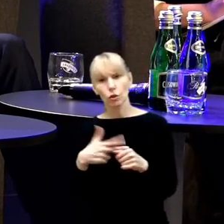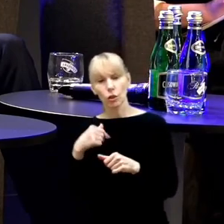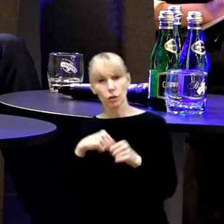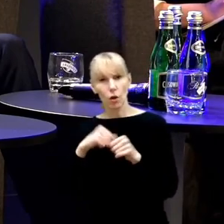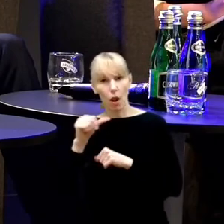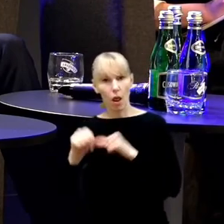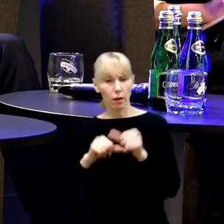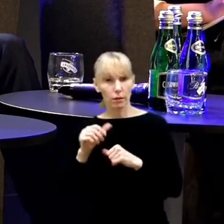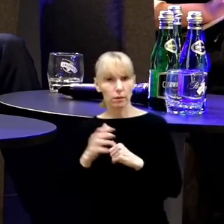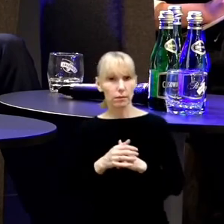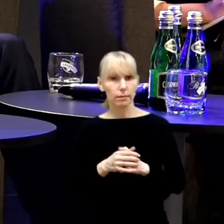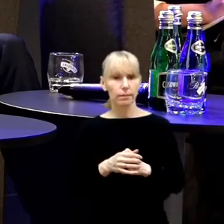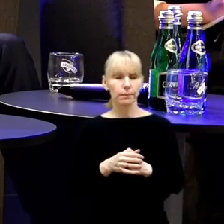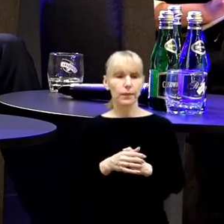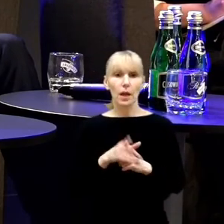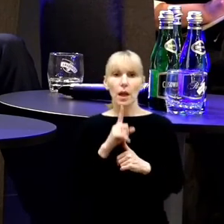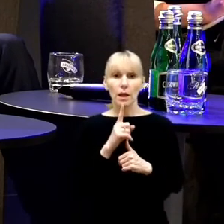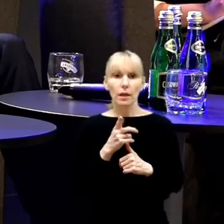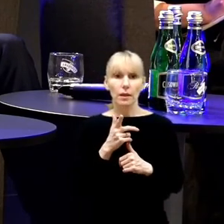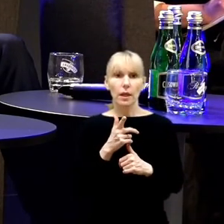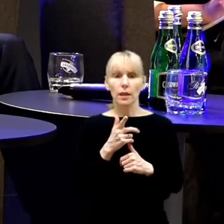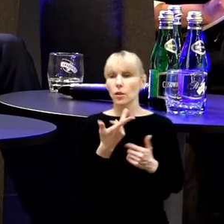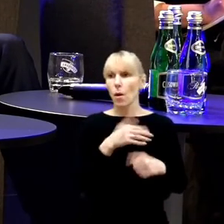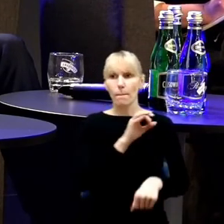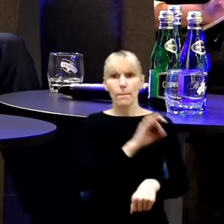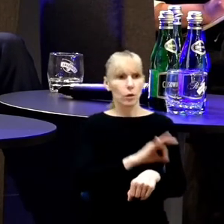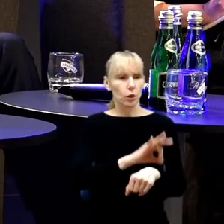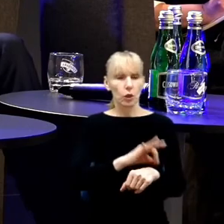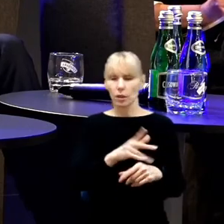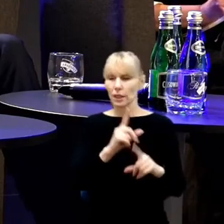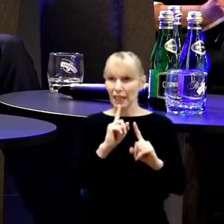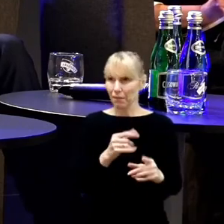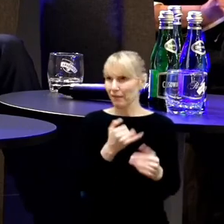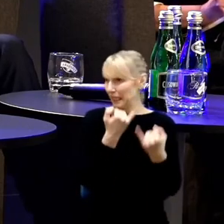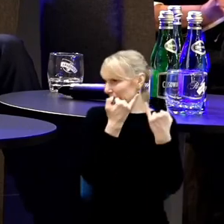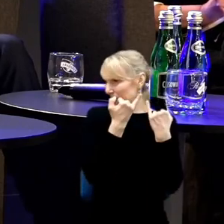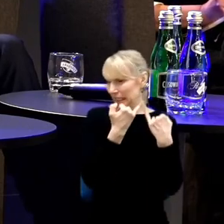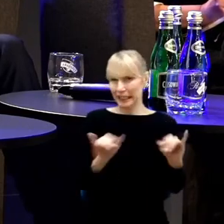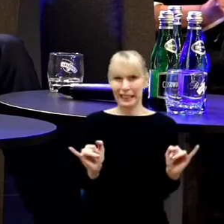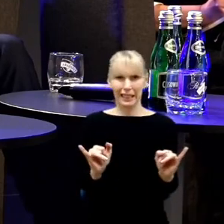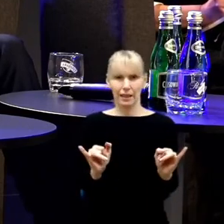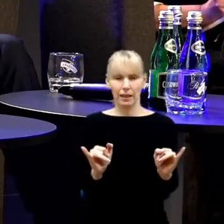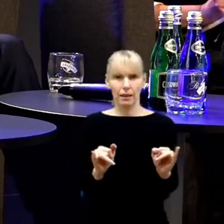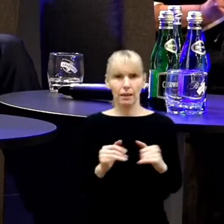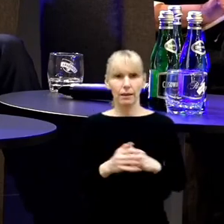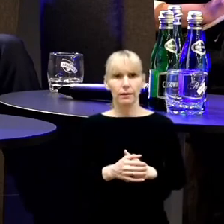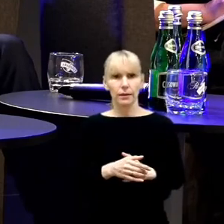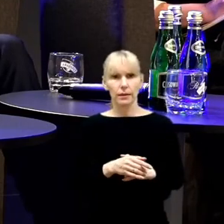powiedzieć, że projektowanie jest zupełnie inne. Tym bardziej, że przewaga architektów w tym panelu jest zdecydowana, więc